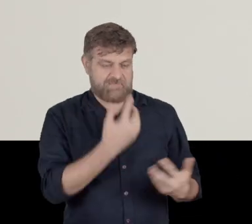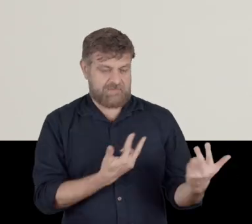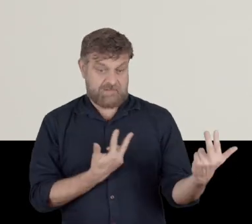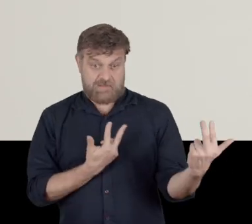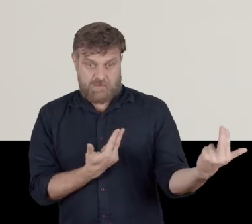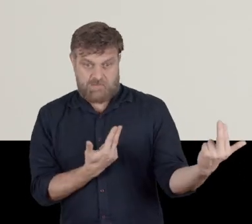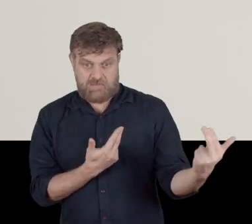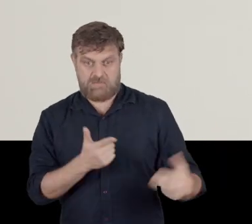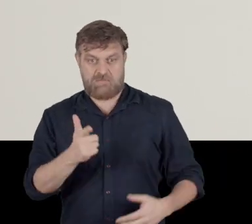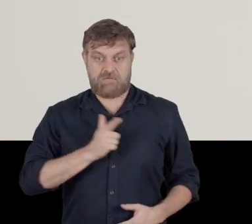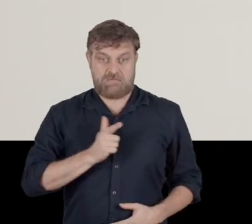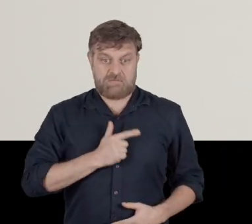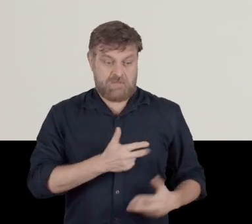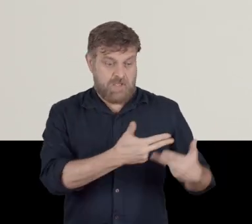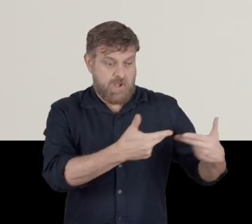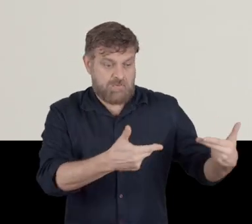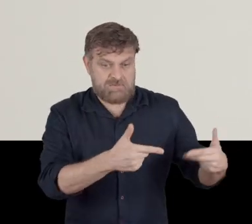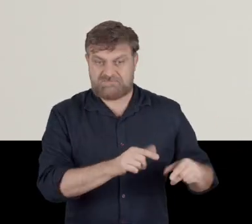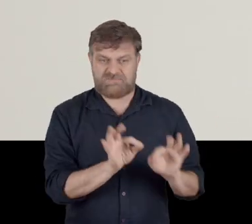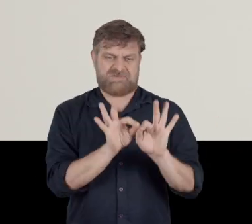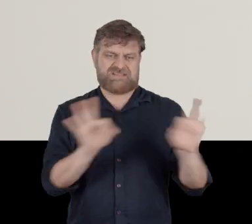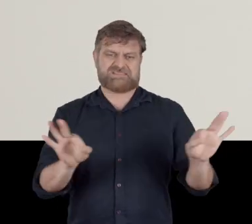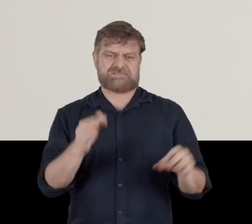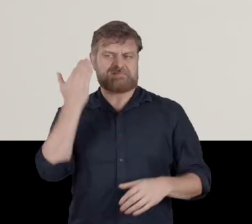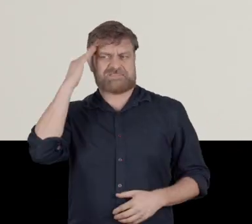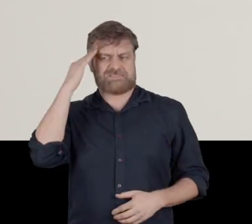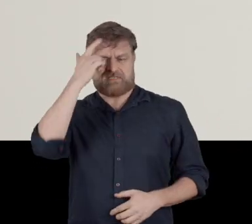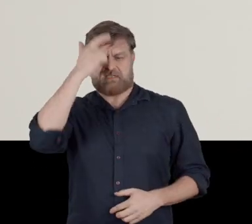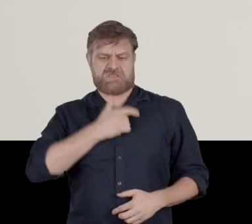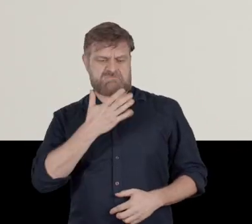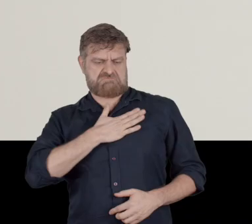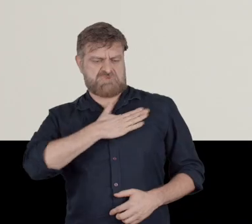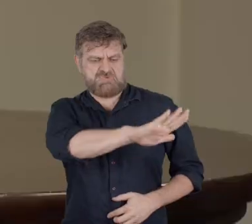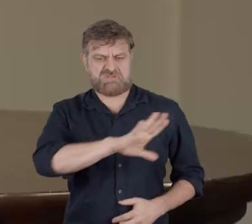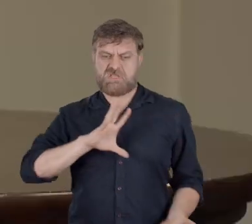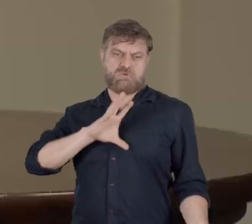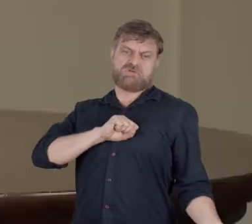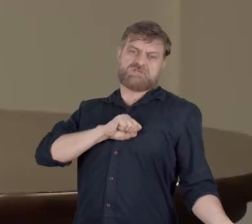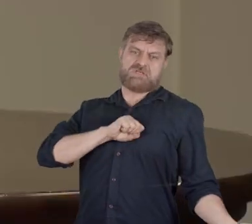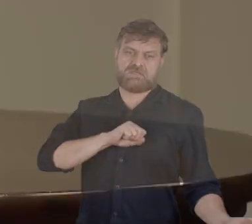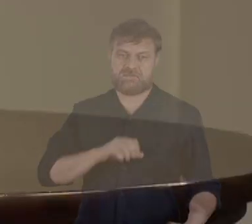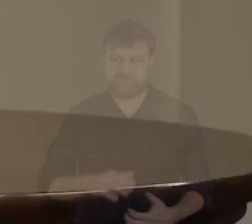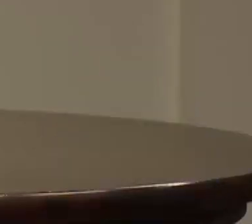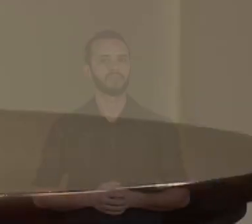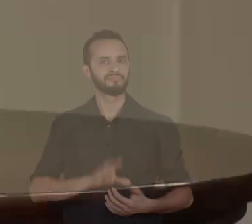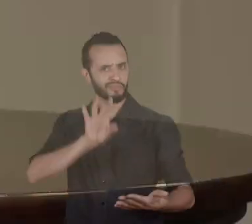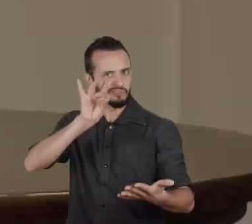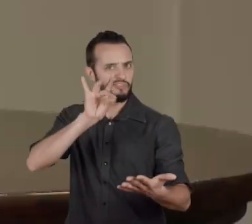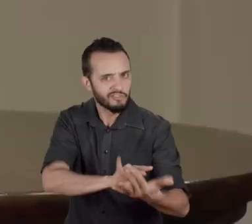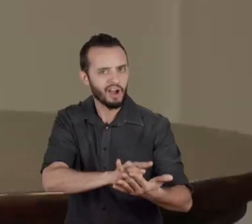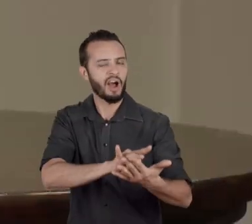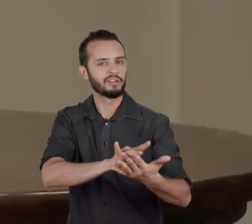Compartilham coisas que elas falam e não é tão simples entender. Eu gostei e eu não gostei. Porque de fato se vocês pensarem bem,